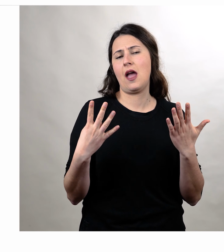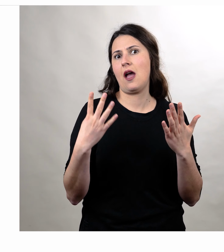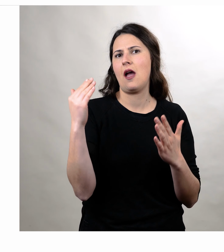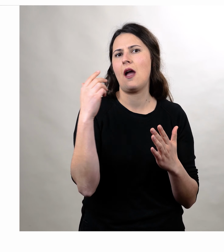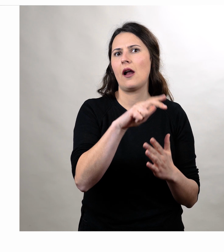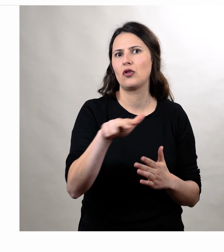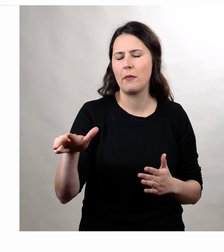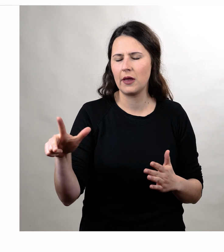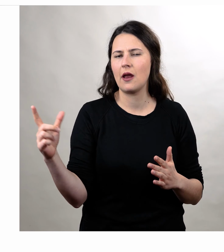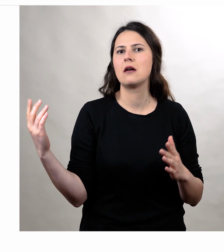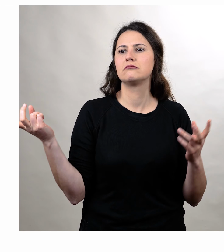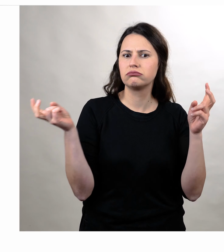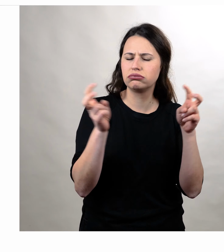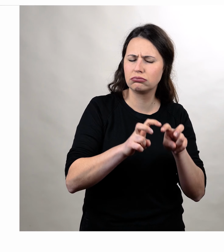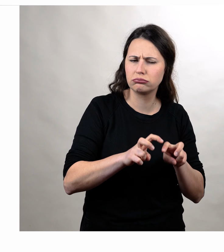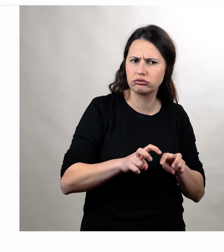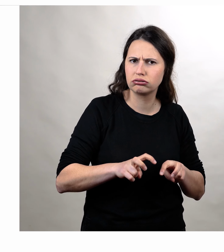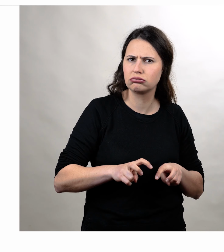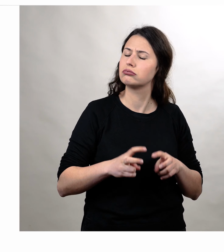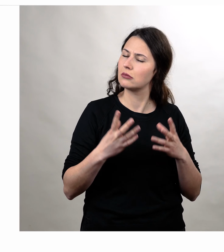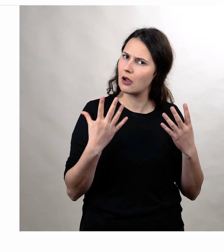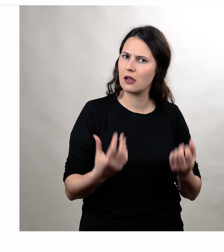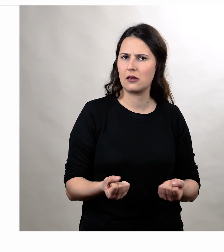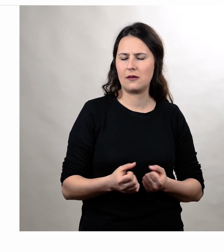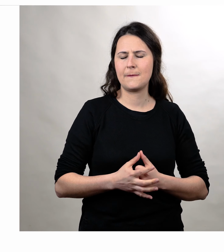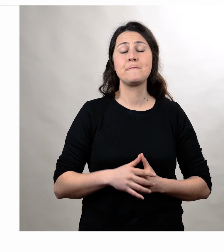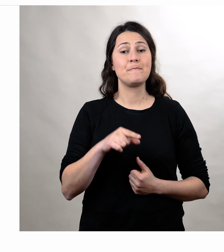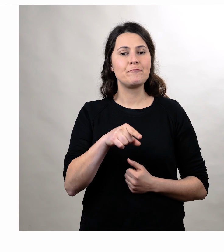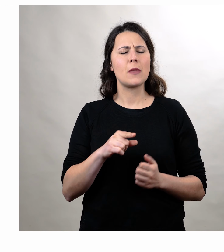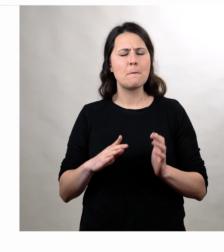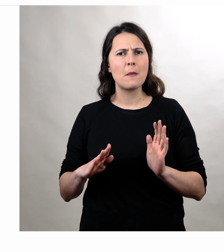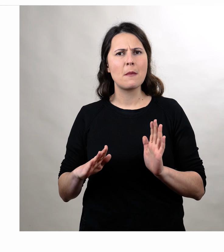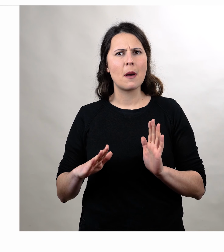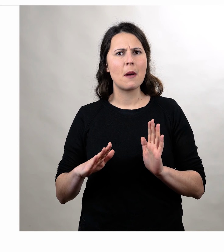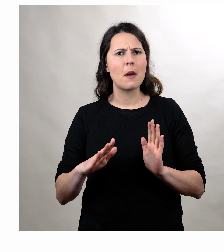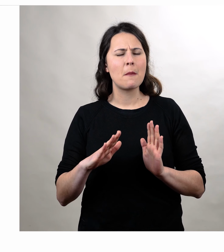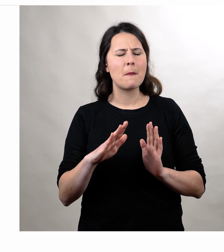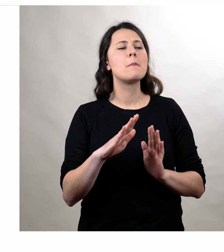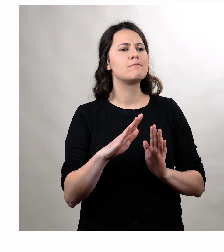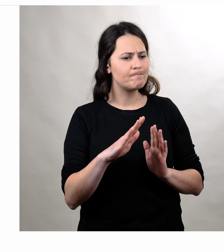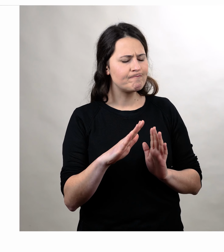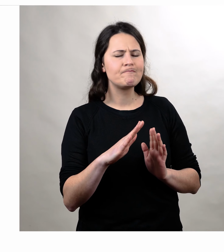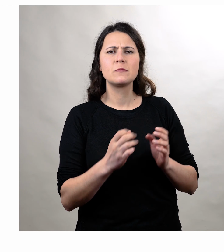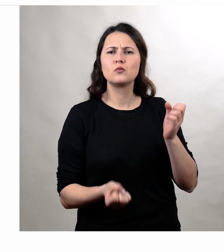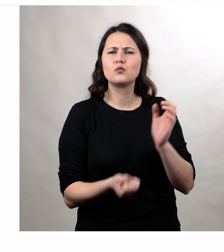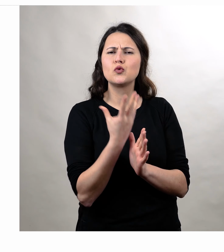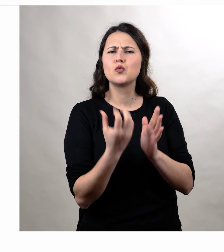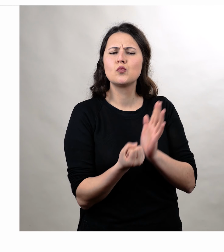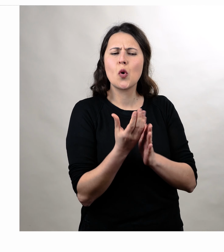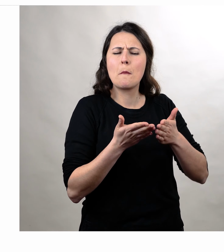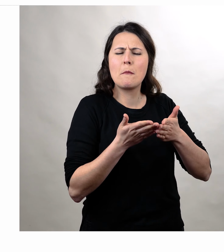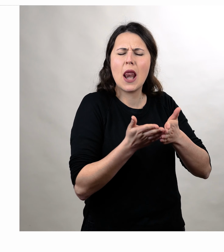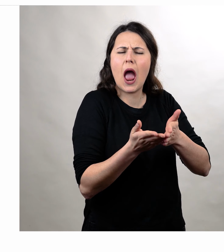Η γρήγορη ανάπτυξη του κλάδου φαίνεται από τον αριθμό των νέων πλοίων.